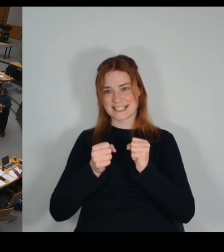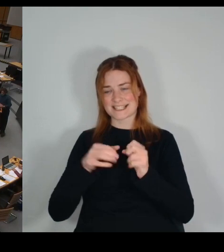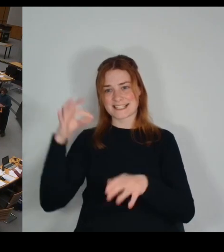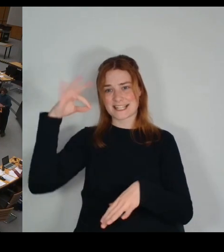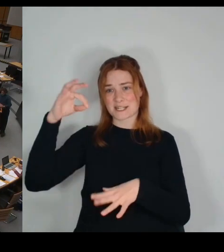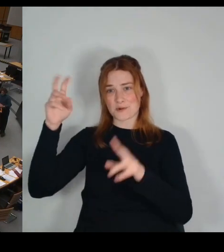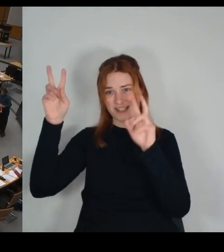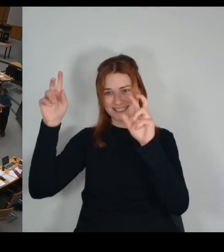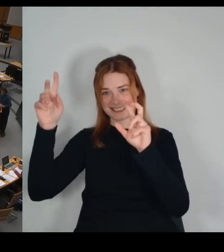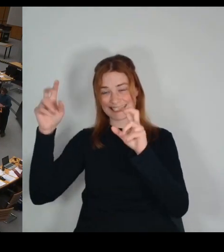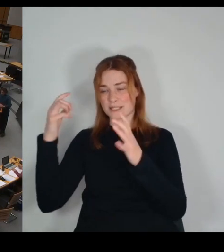Ja